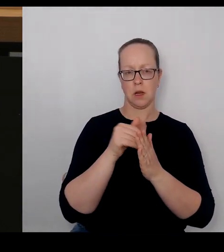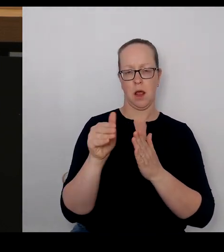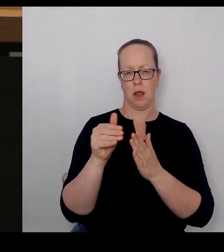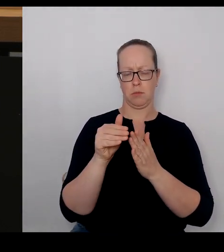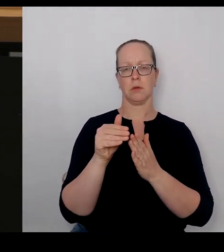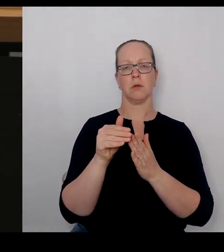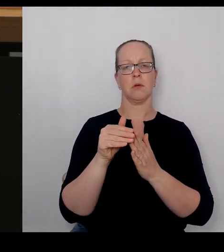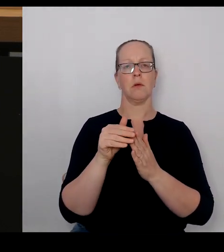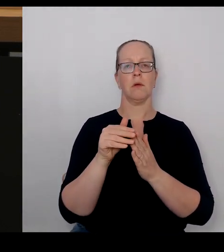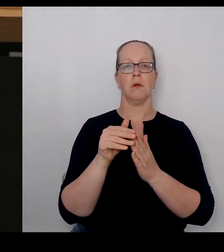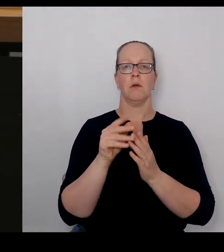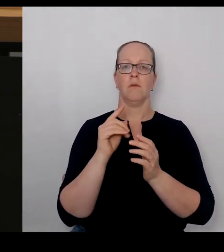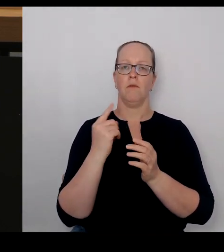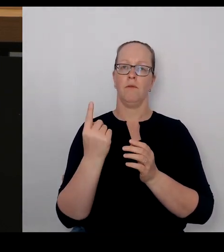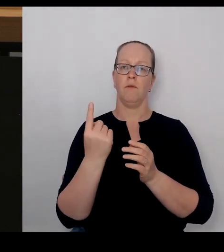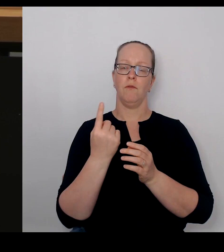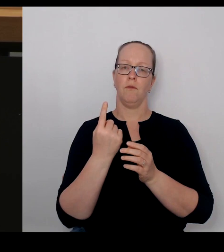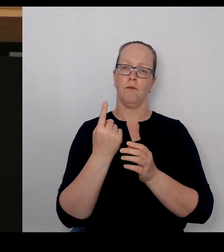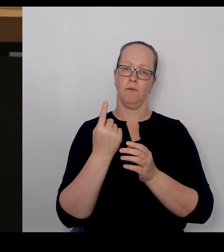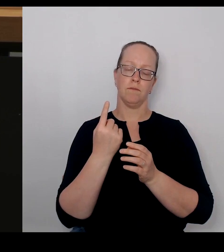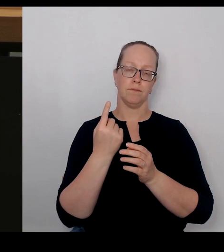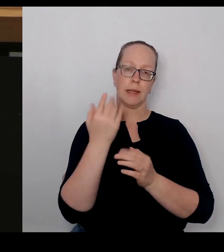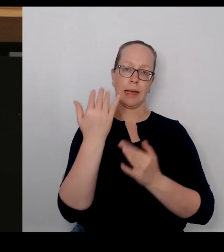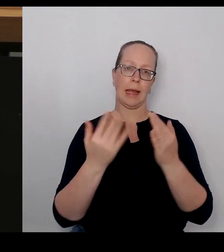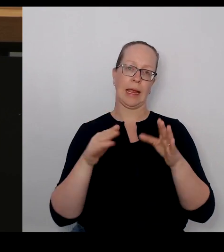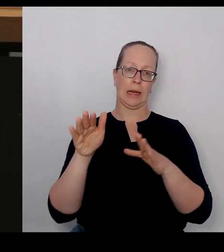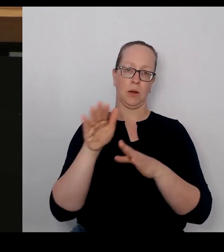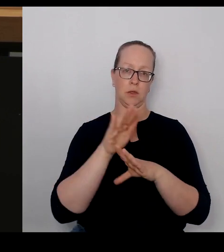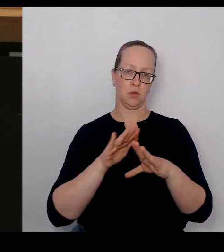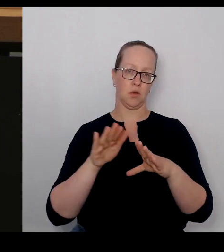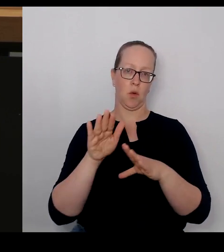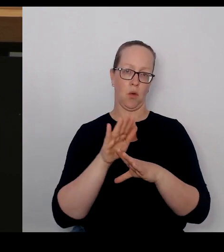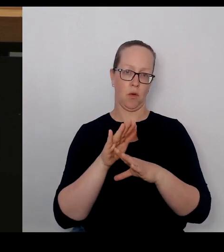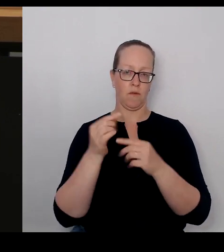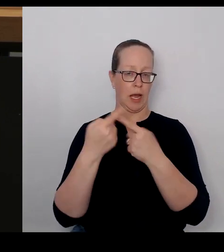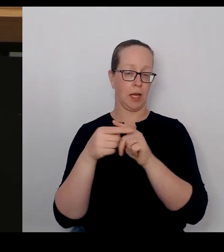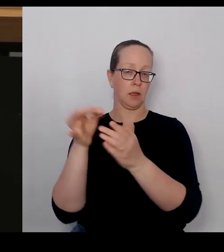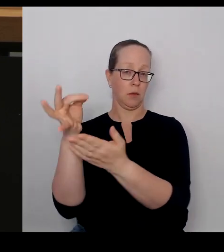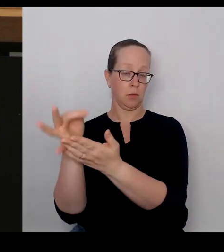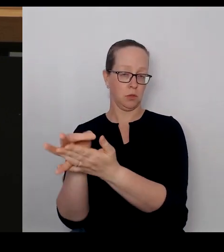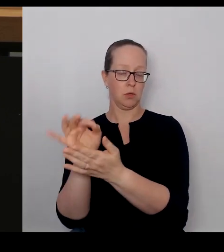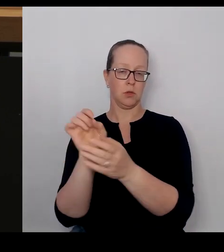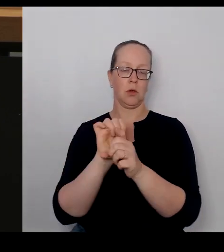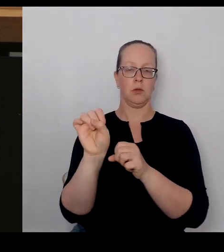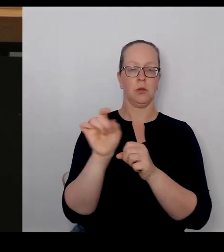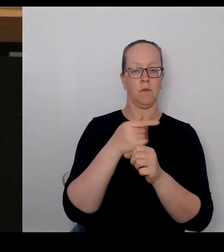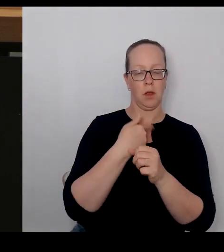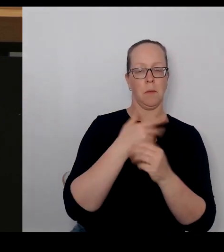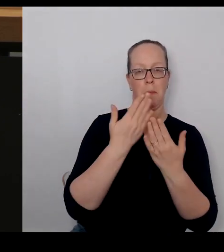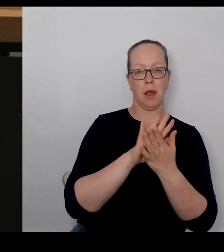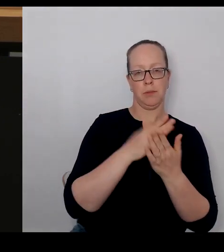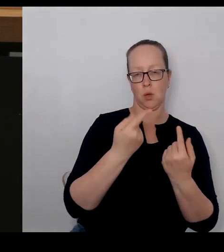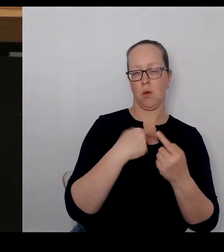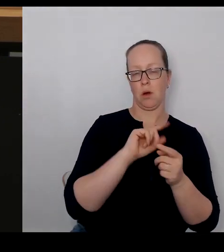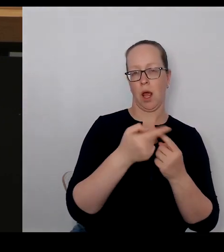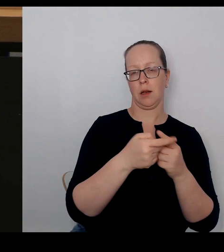andere Position vertritt. Zur Rücklagen und Sondervermögen hat sich der Rechnungshof im zweiten Kapitel des Jahresberichts geäußert, dass